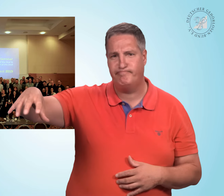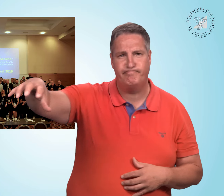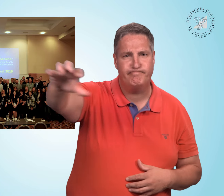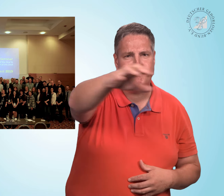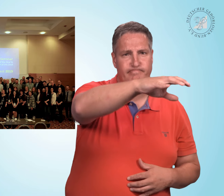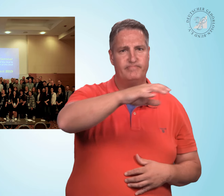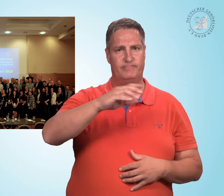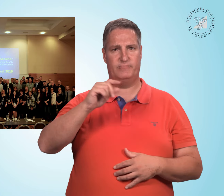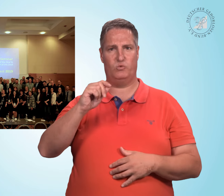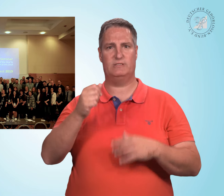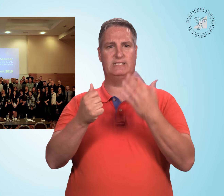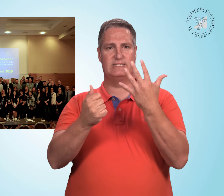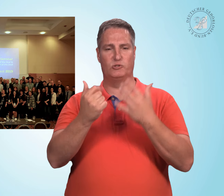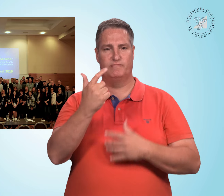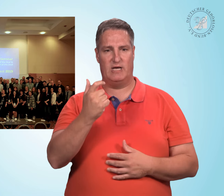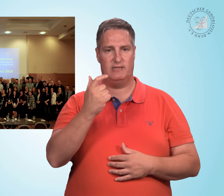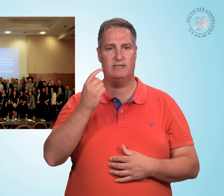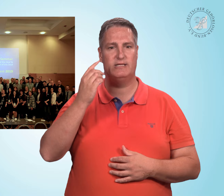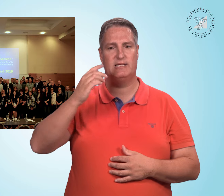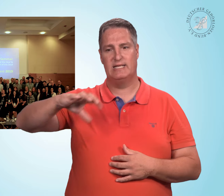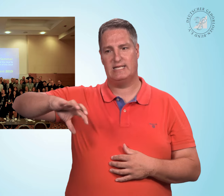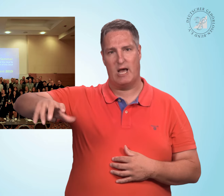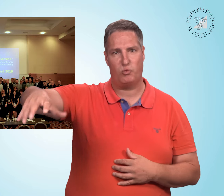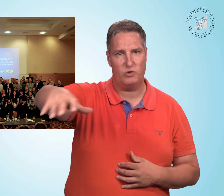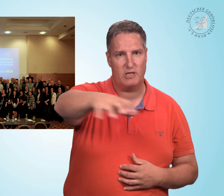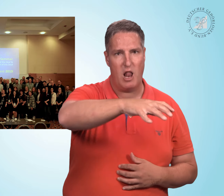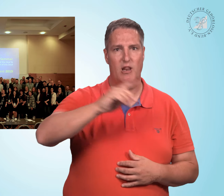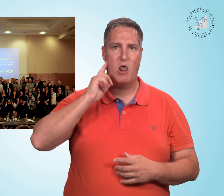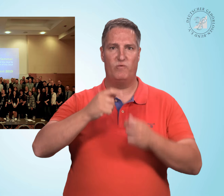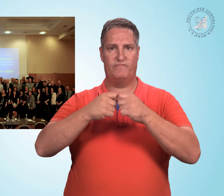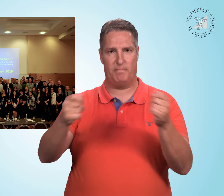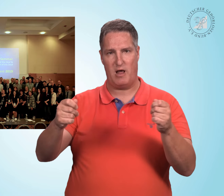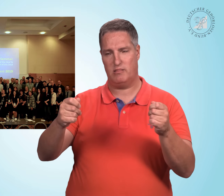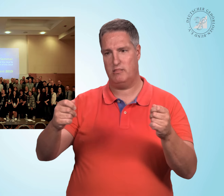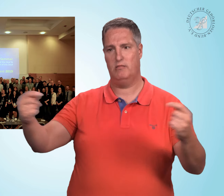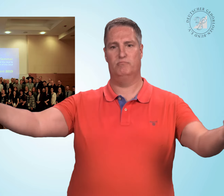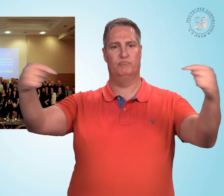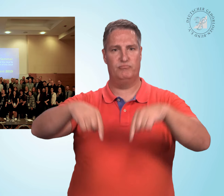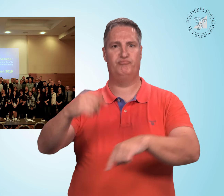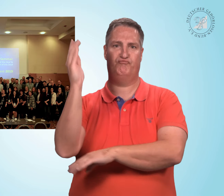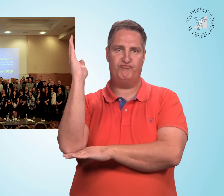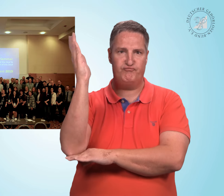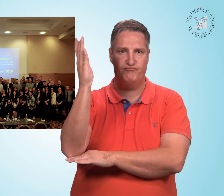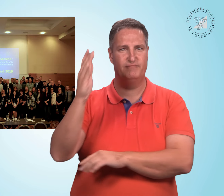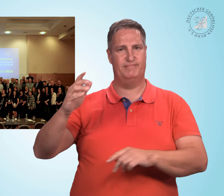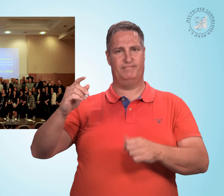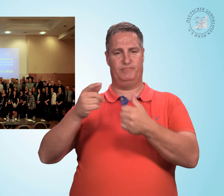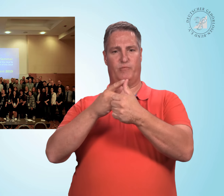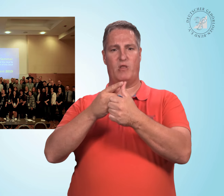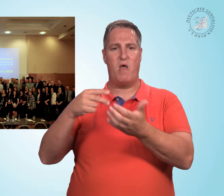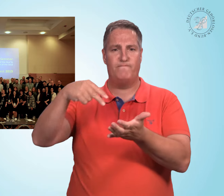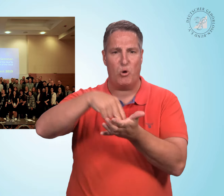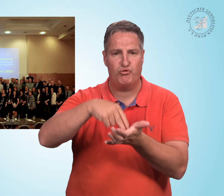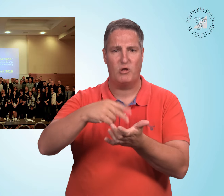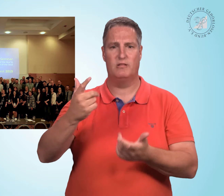Alle 26 nationalen Gehörlosenverbänden gaben kurze Vorträge über den Vorstand